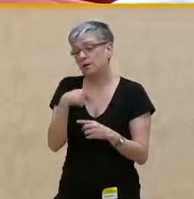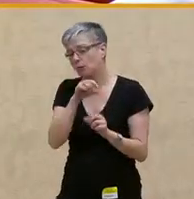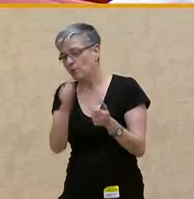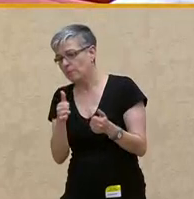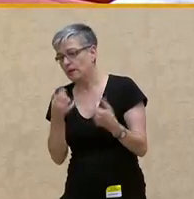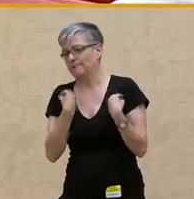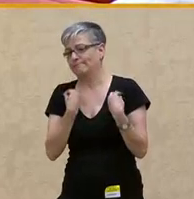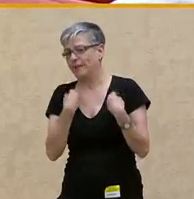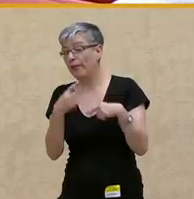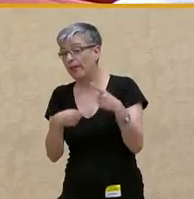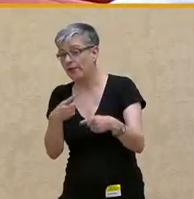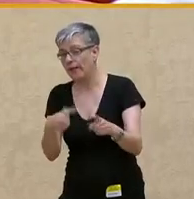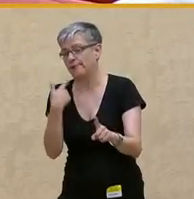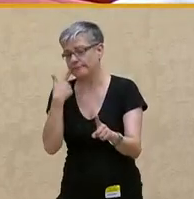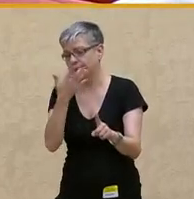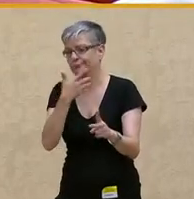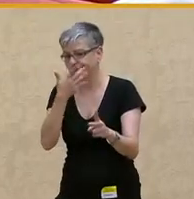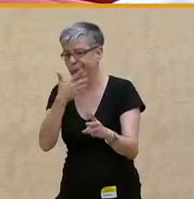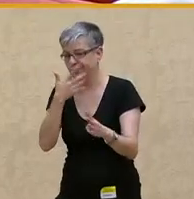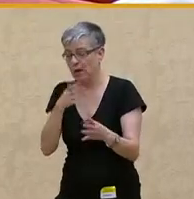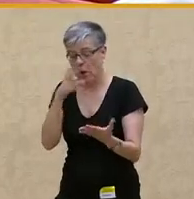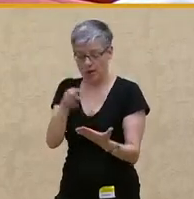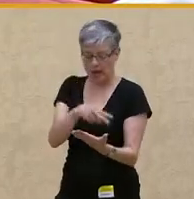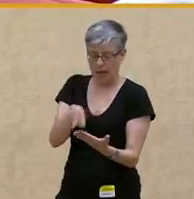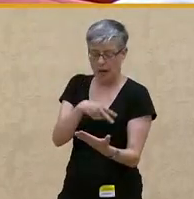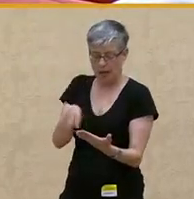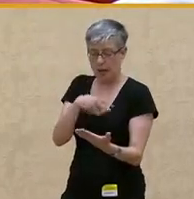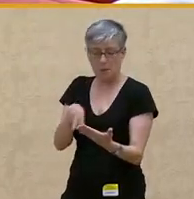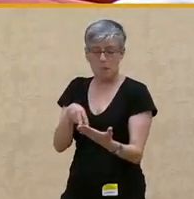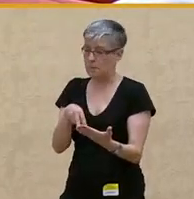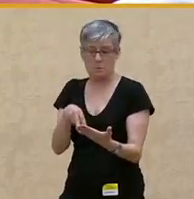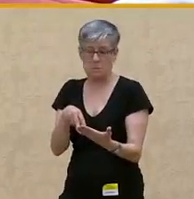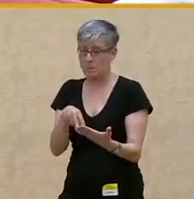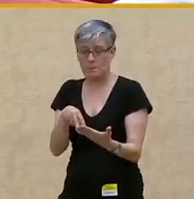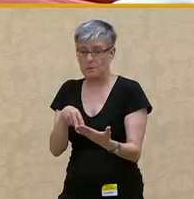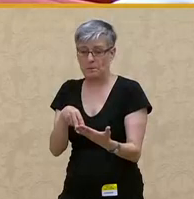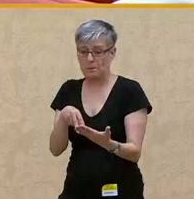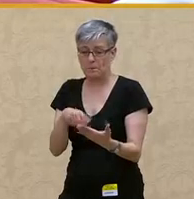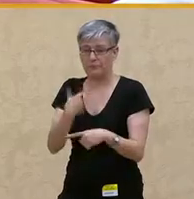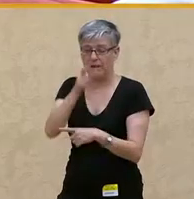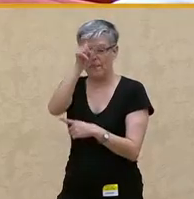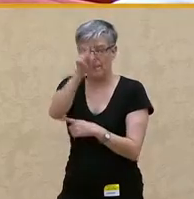a día. Porque no vale para nada leer y leer y leer cuando una persona te puede contar de